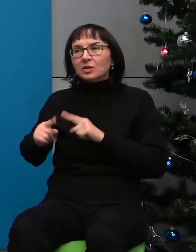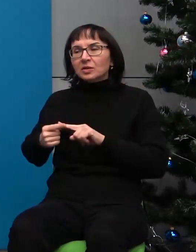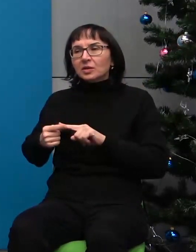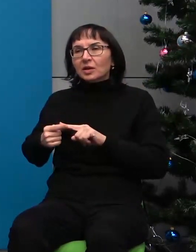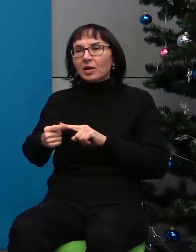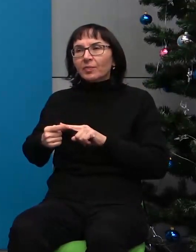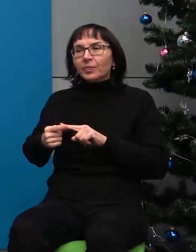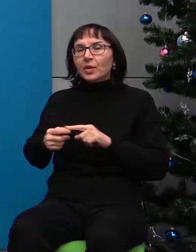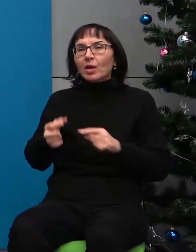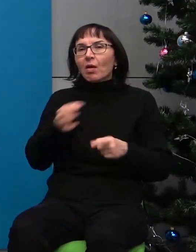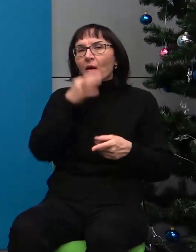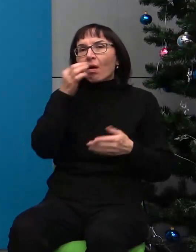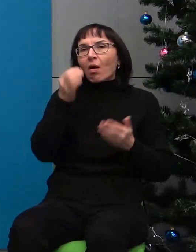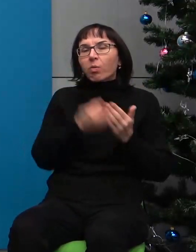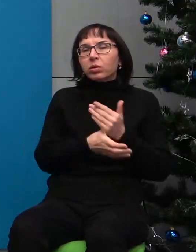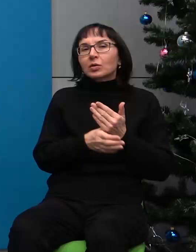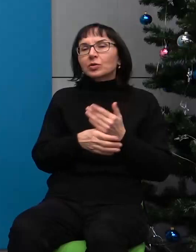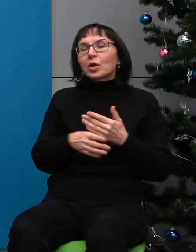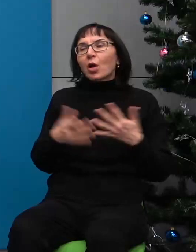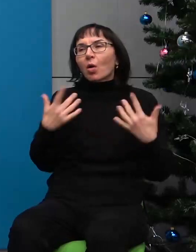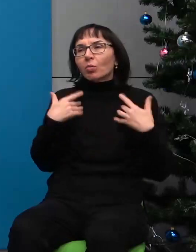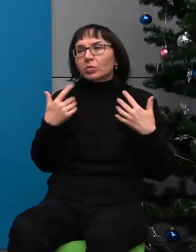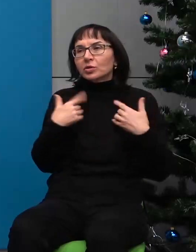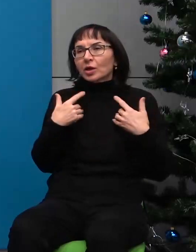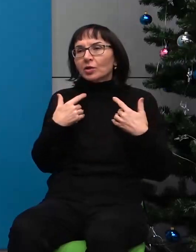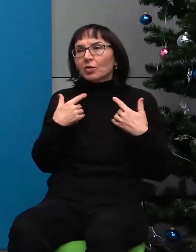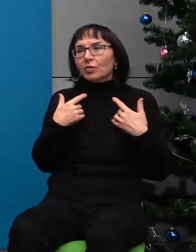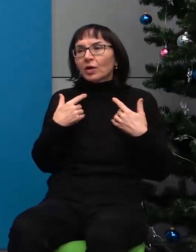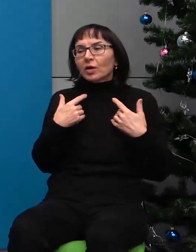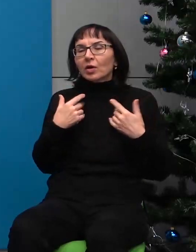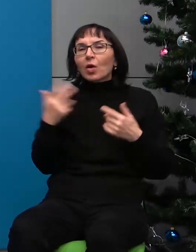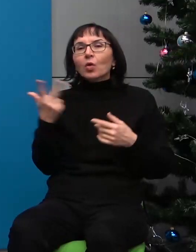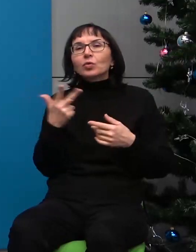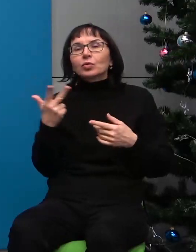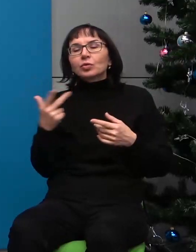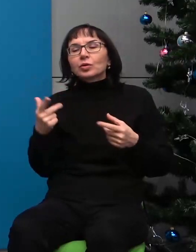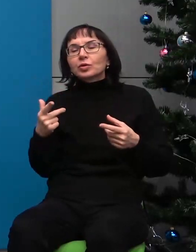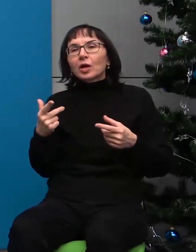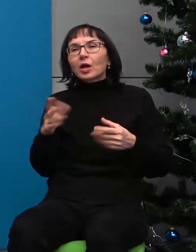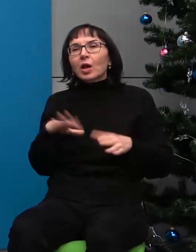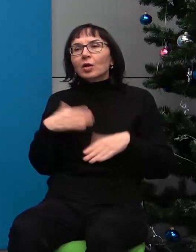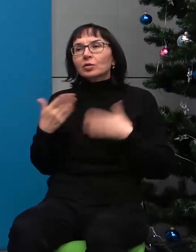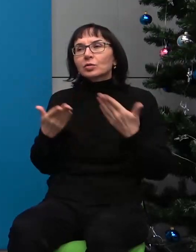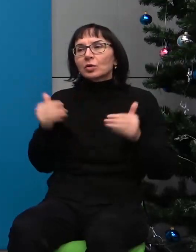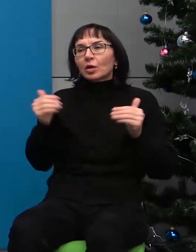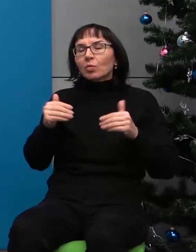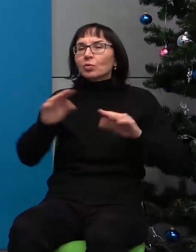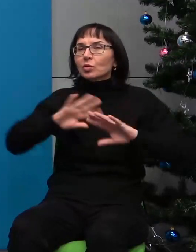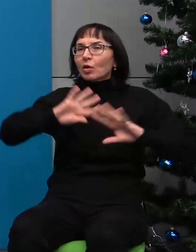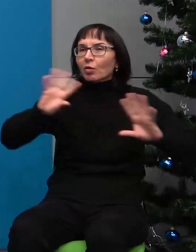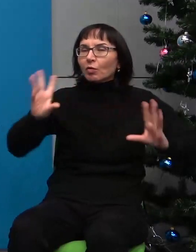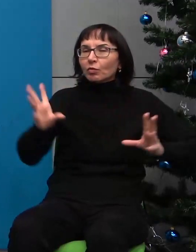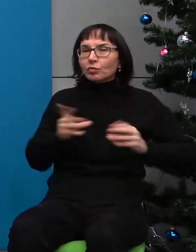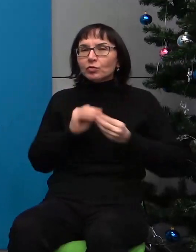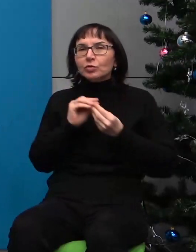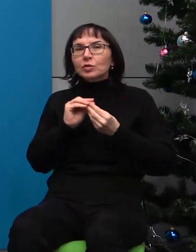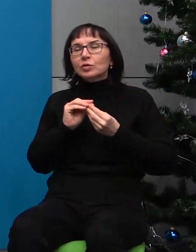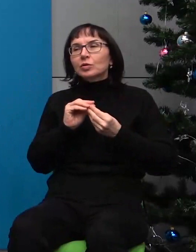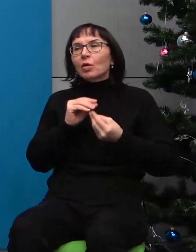też bym mogłem, za przeproszeniem, co trzecią stronę tam mogłoby wszystko furwać w powietrzu, w łóżku.